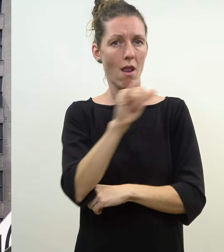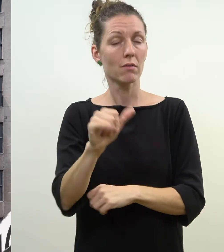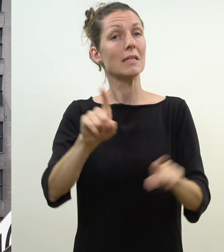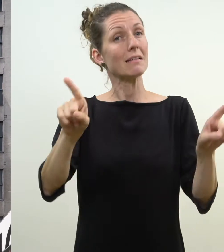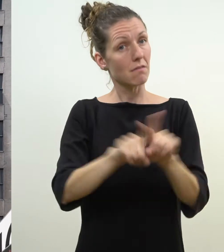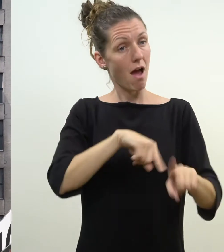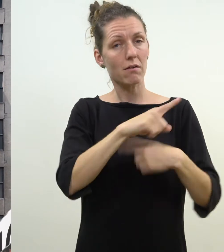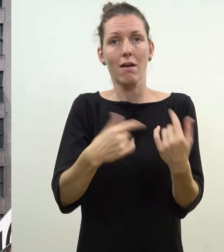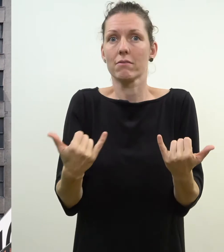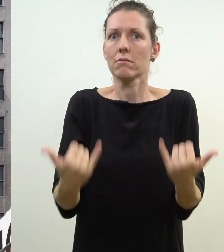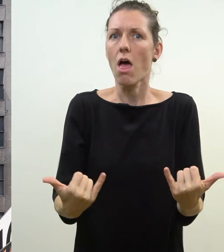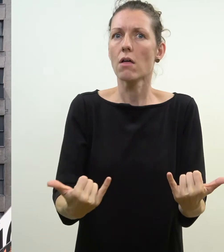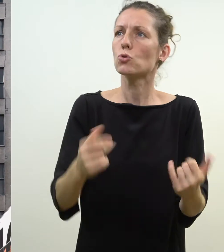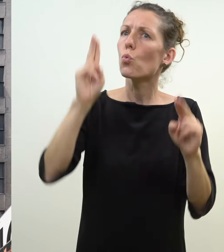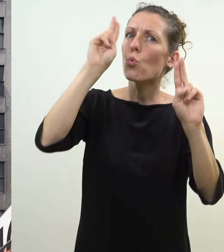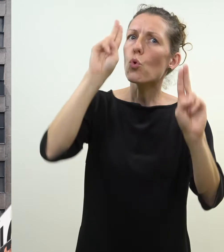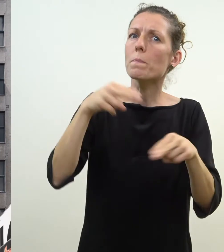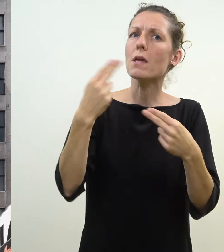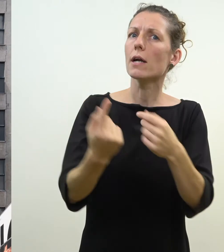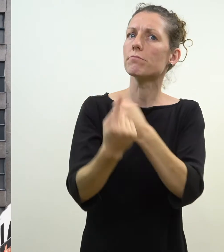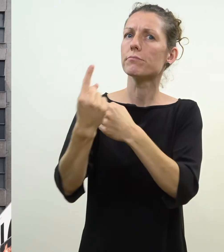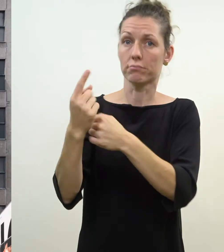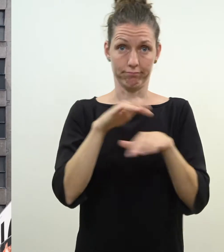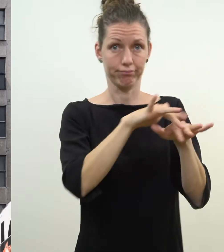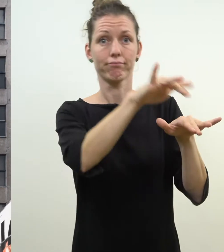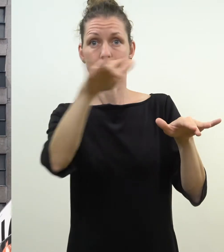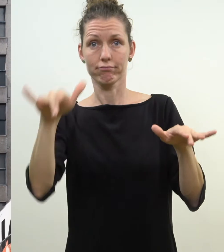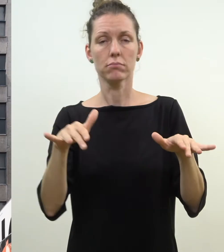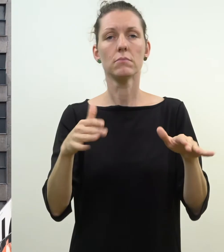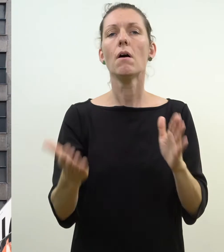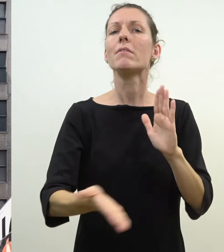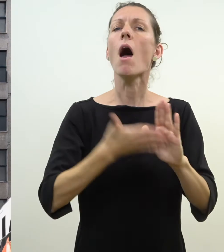a také ze současného umění.